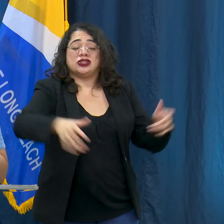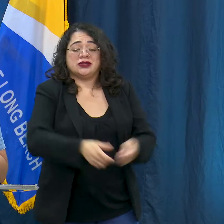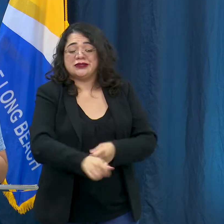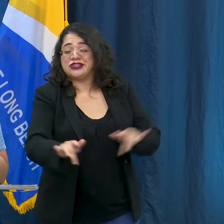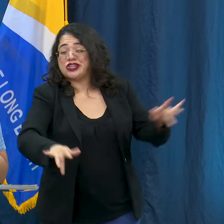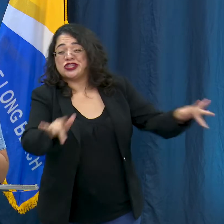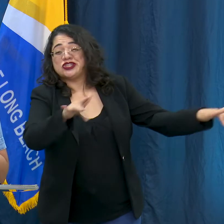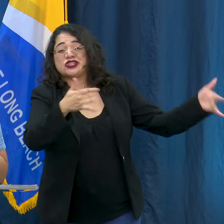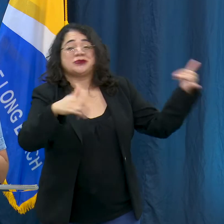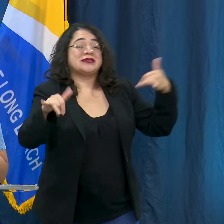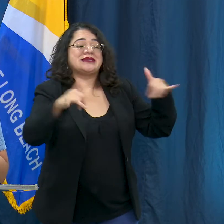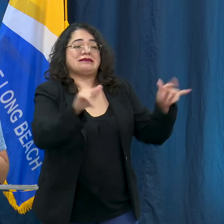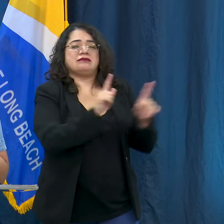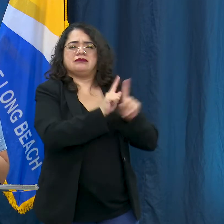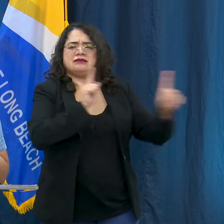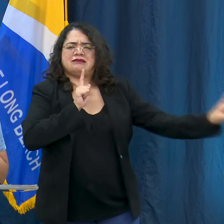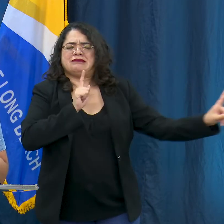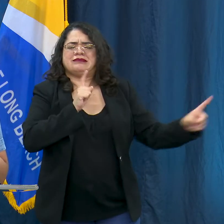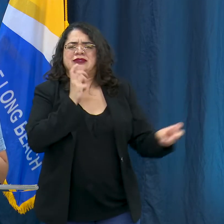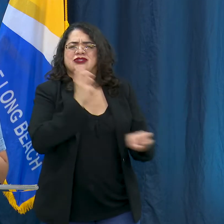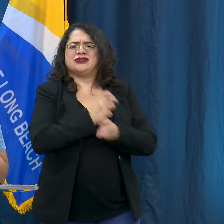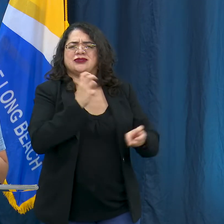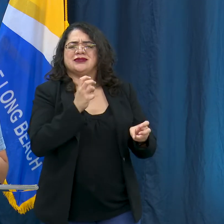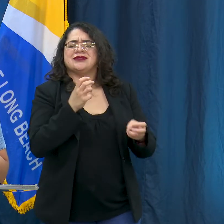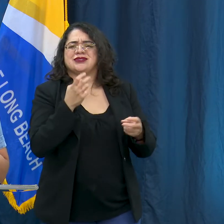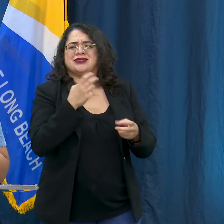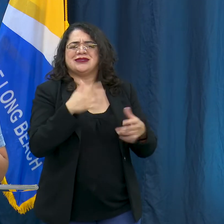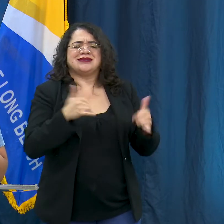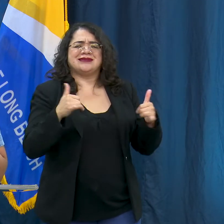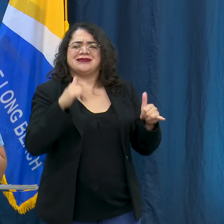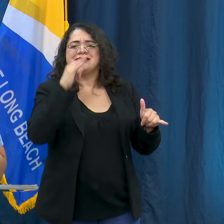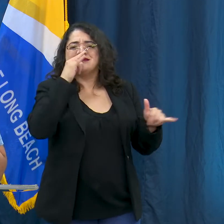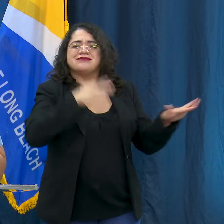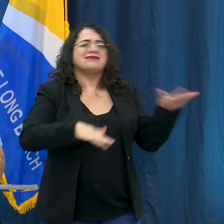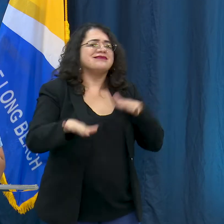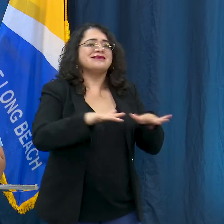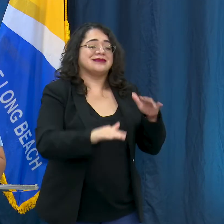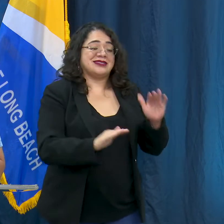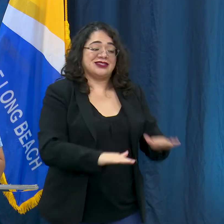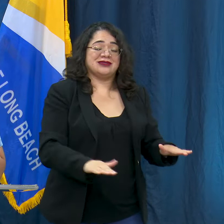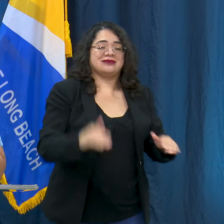practicar LD stance amento fisico muy bien muchas cosas que se tiene que tocar